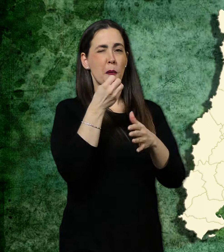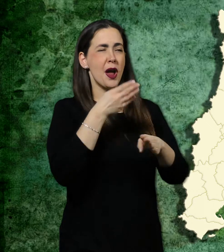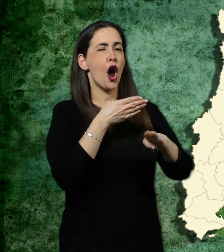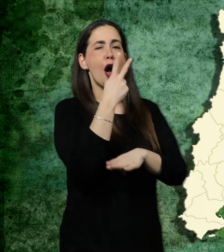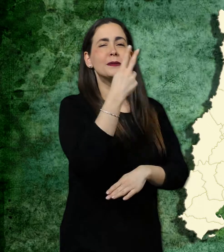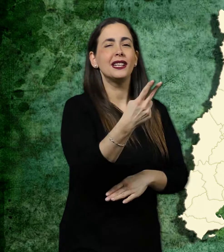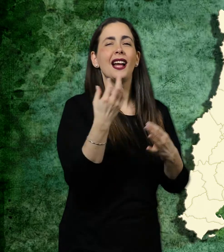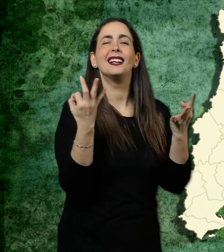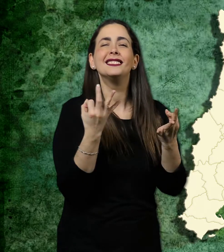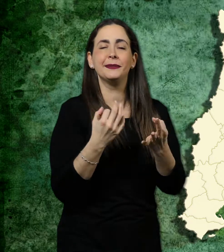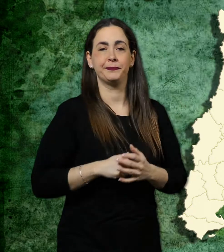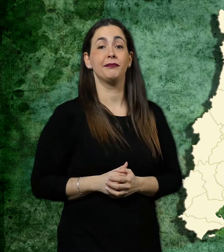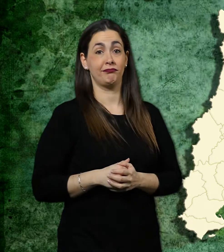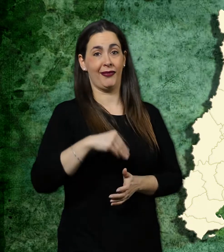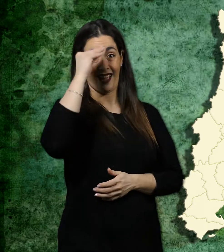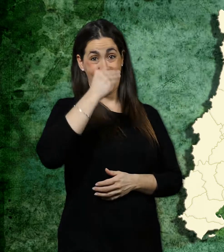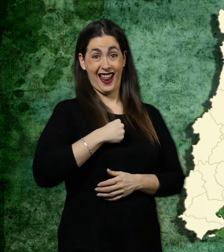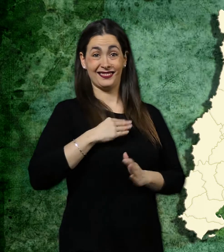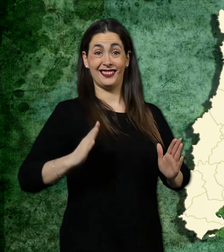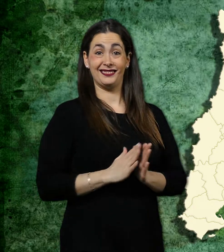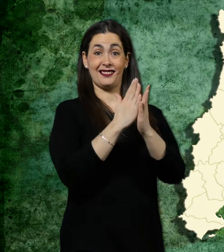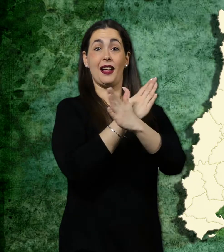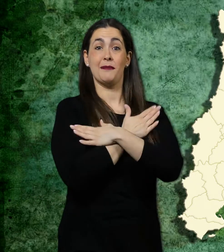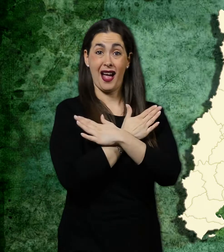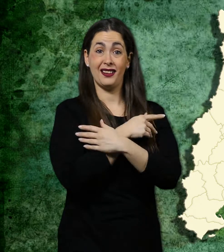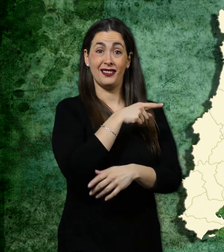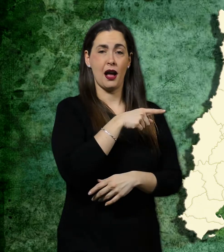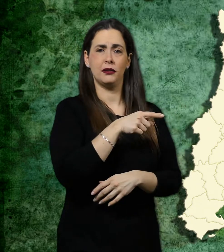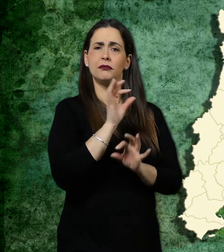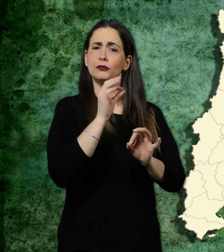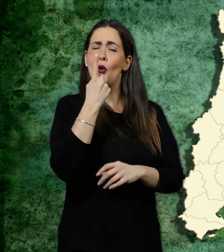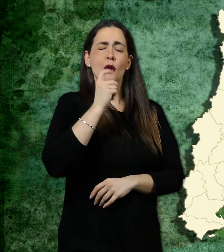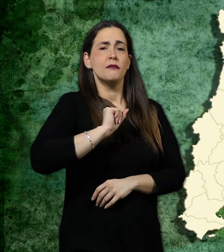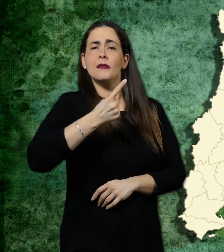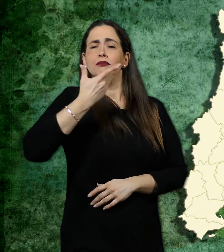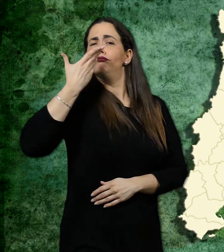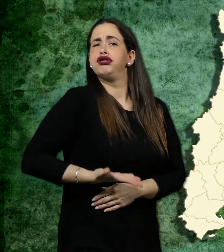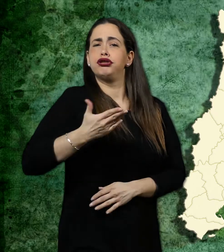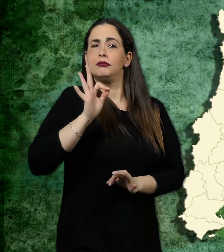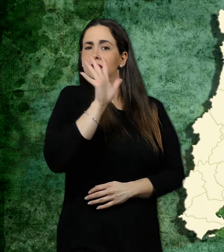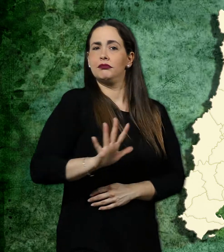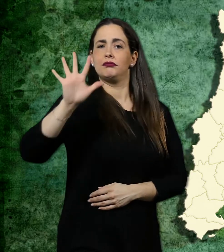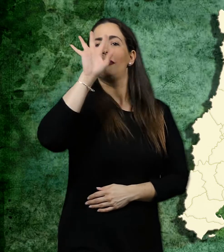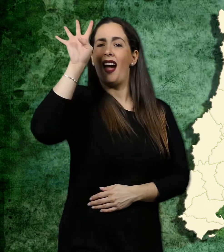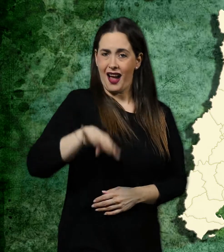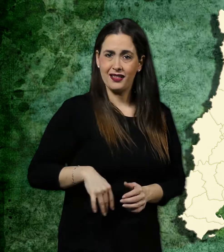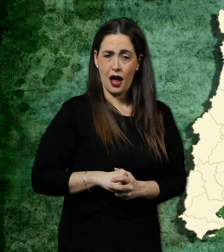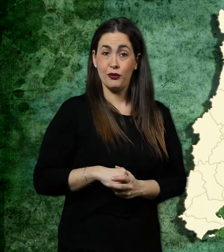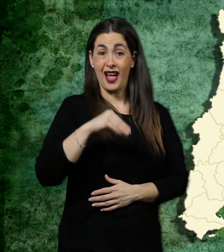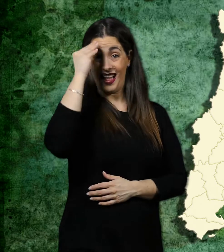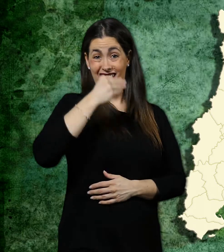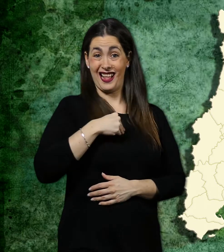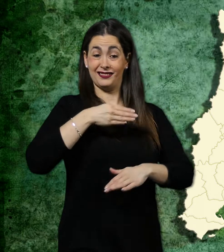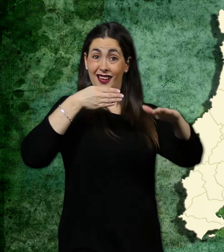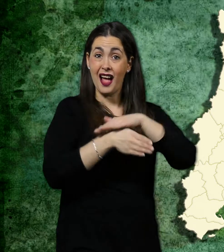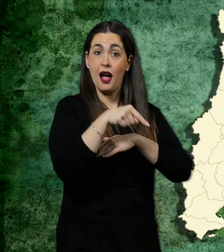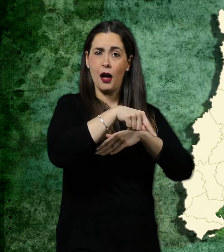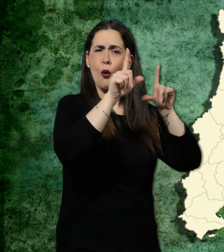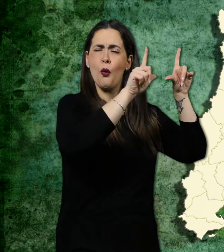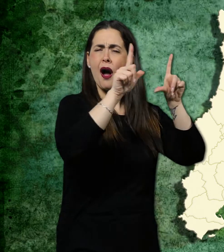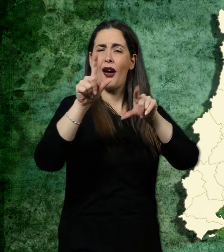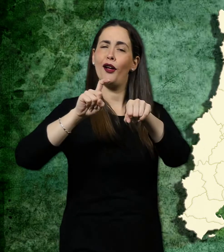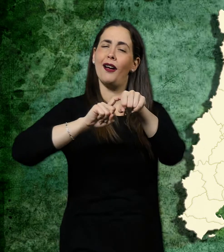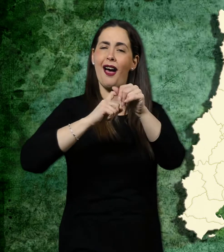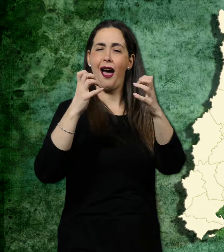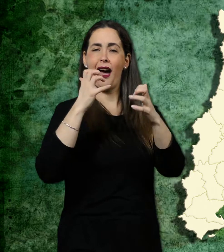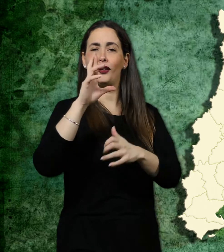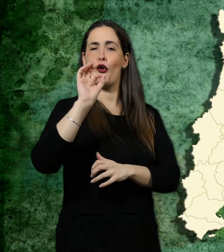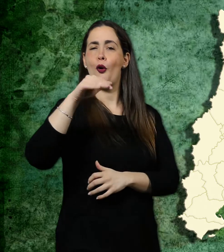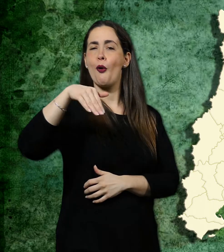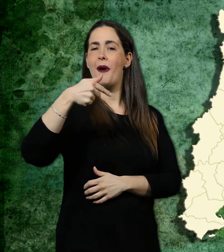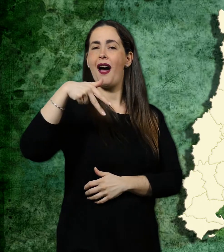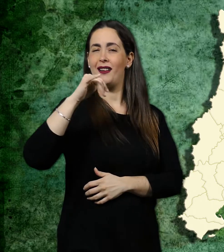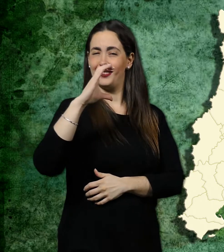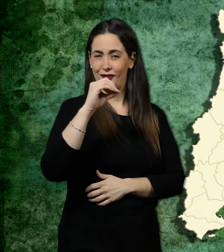Imprescindibles: Veure les pintures romàniques al fresc de l’església de Santa Maria, unes de les més importants de Catalunya.